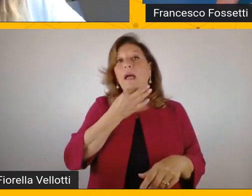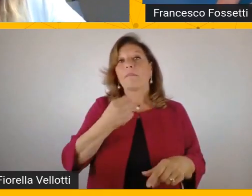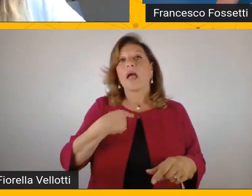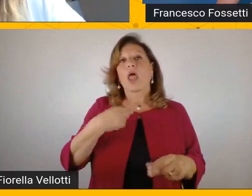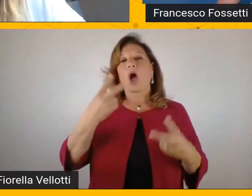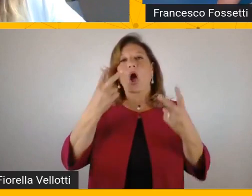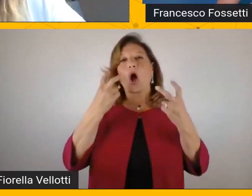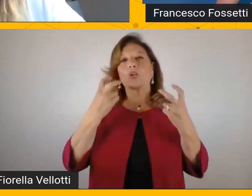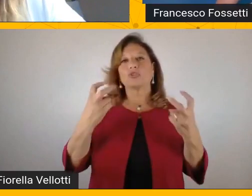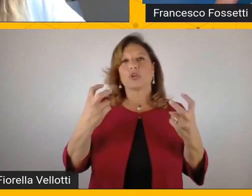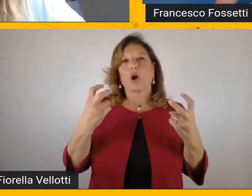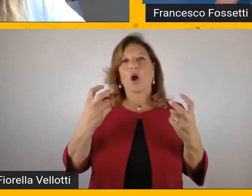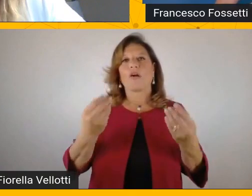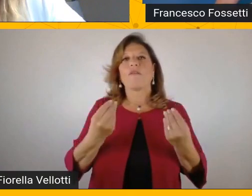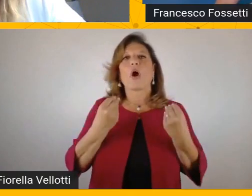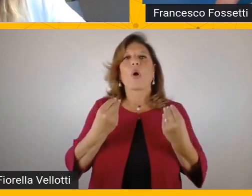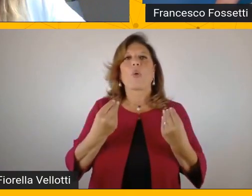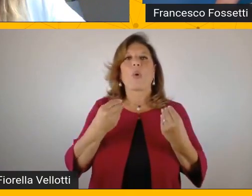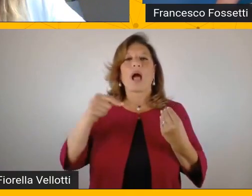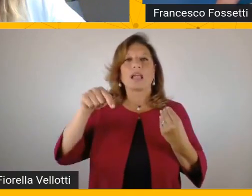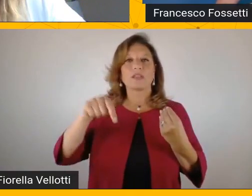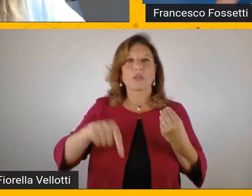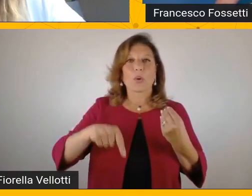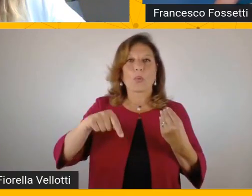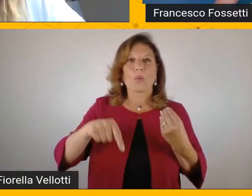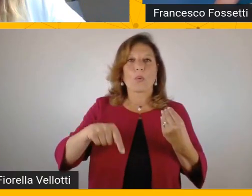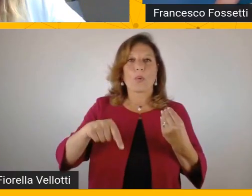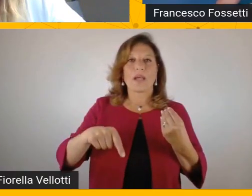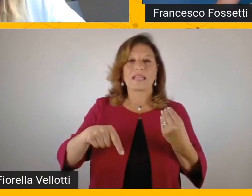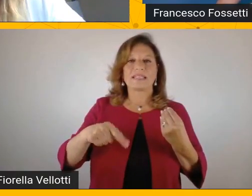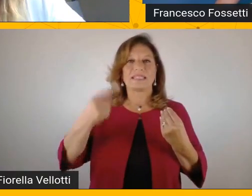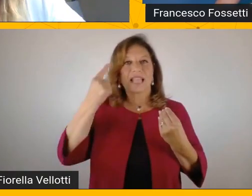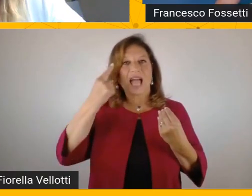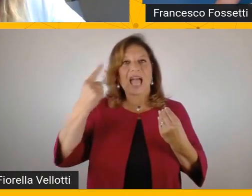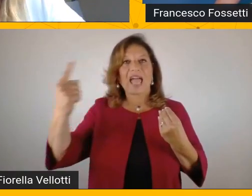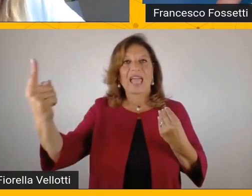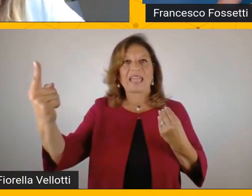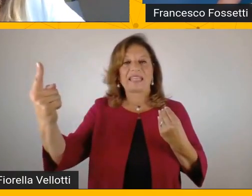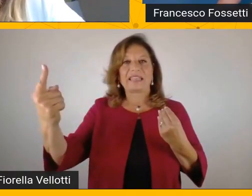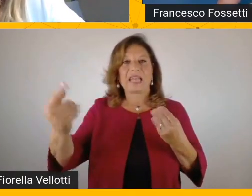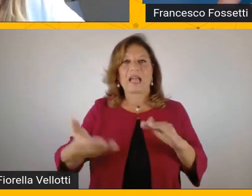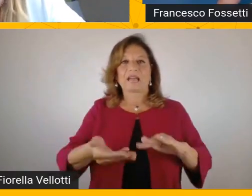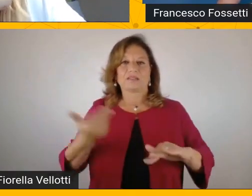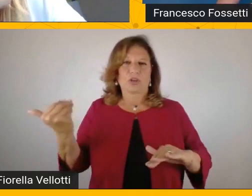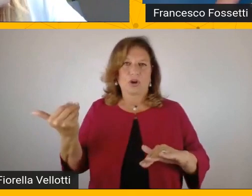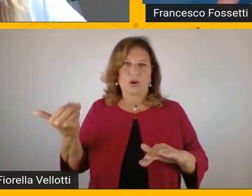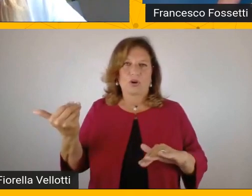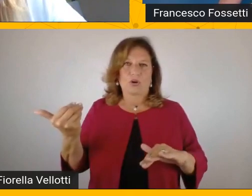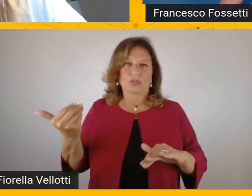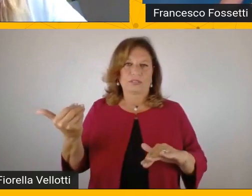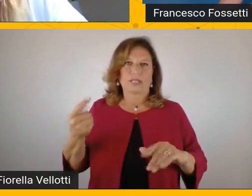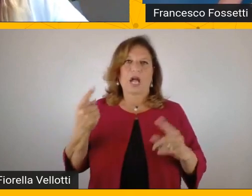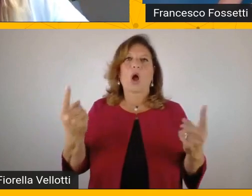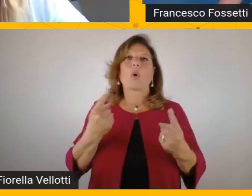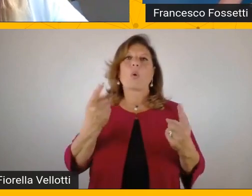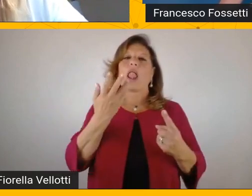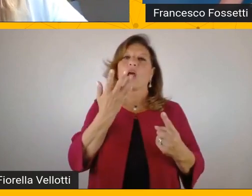no anzi io trovo che quando invece questa eh quest'idea